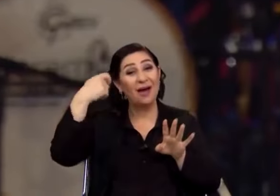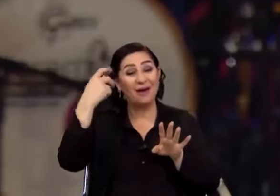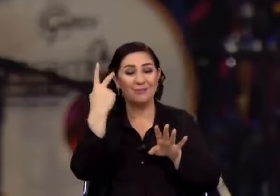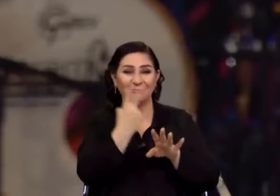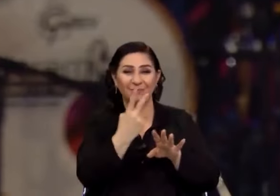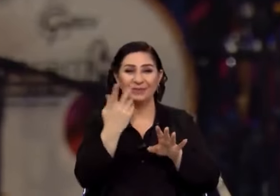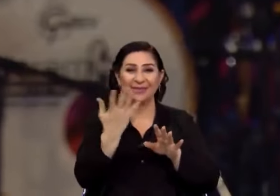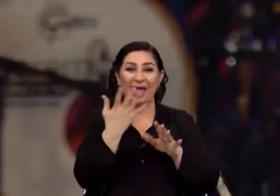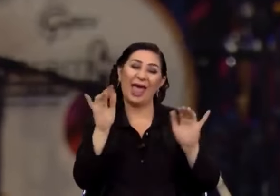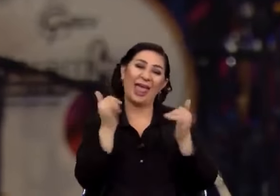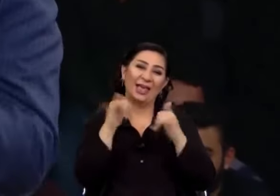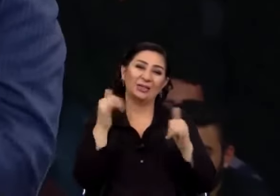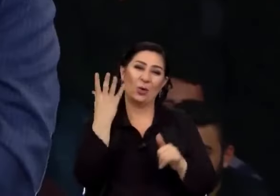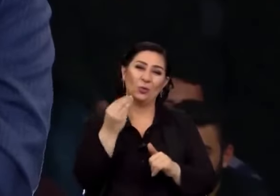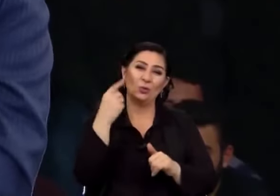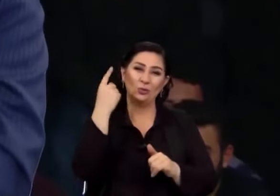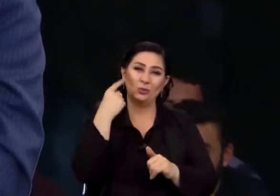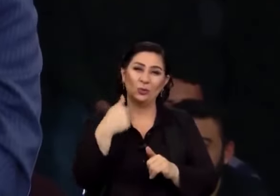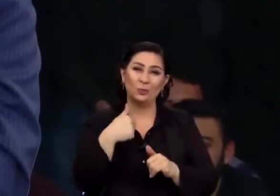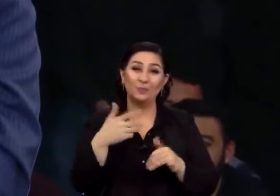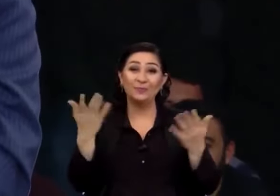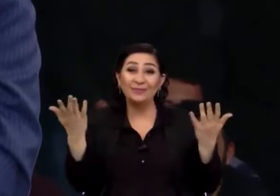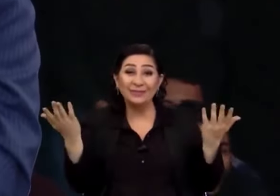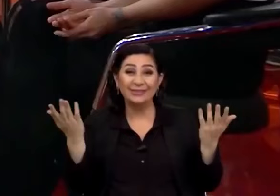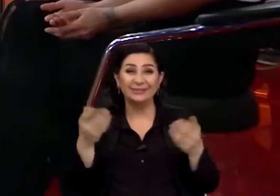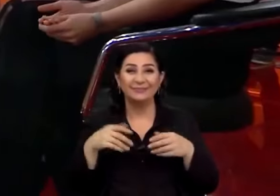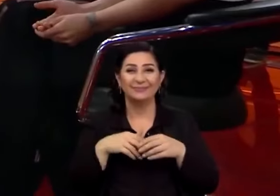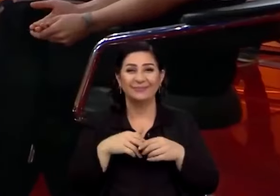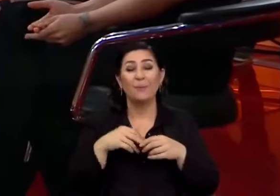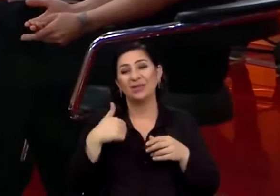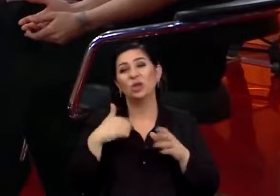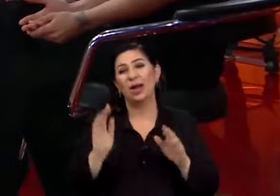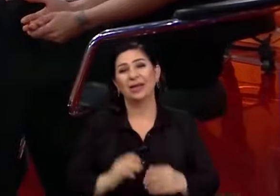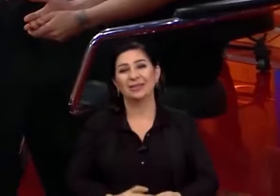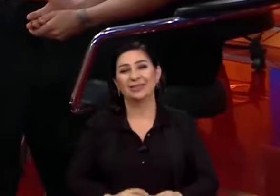setler daha eğlenceli geçiyor ben niye onu yapıyor Bence öyle tırnak içinde